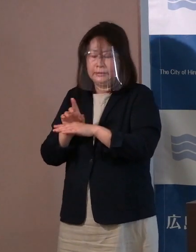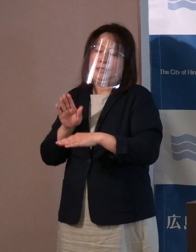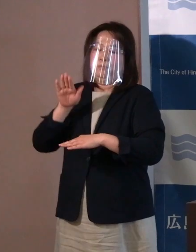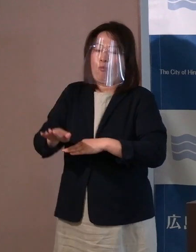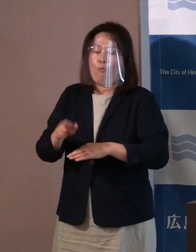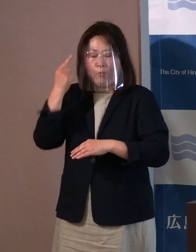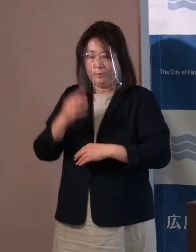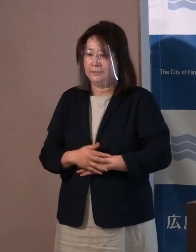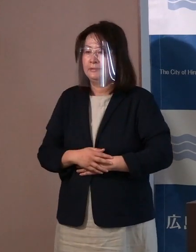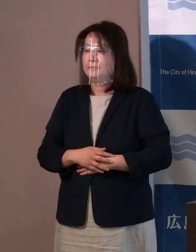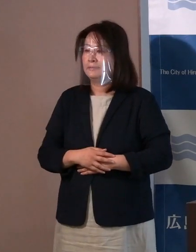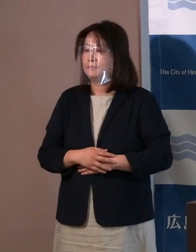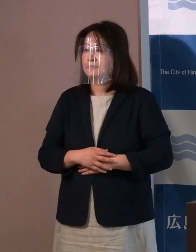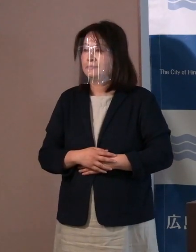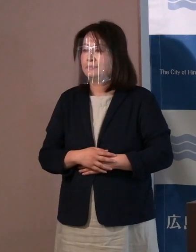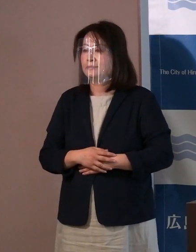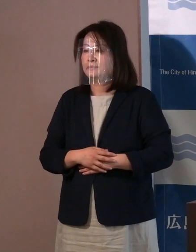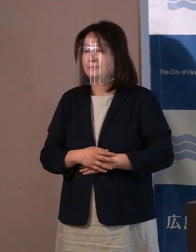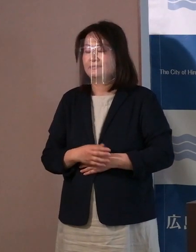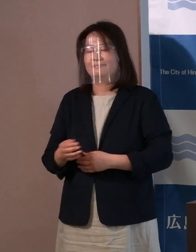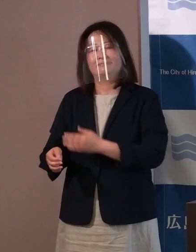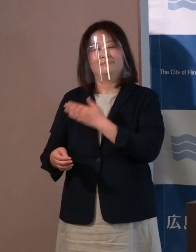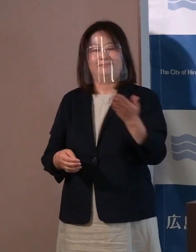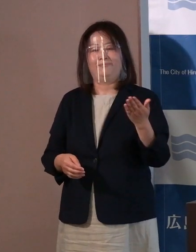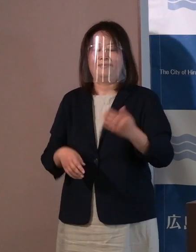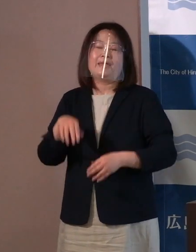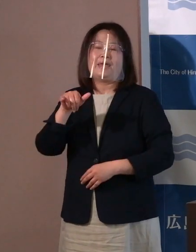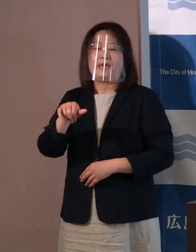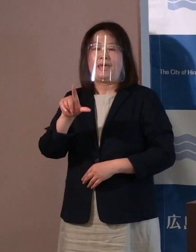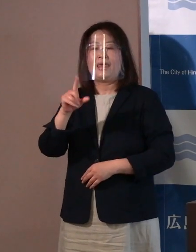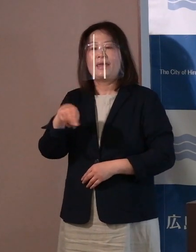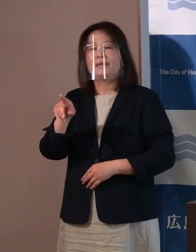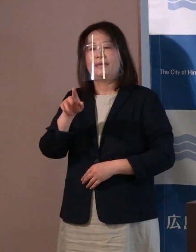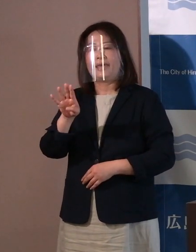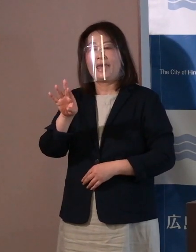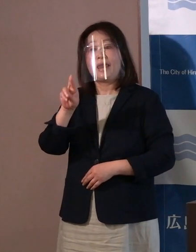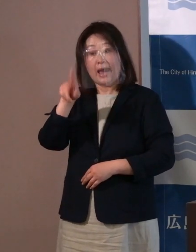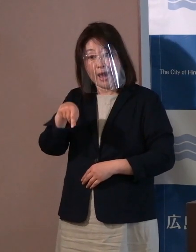(記者)それと､ヘレン･ケラーの お言葉を引用されていますけれども､